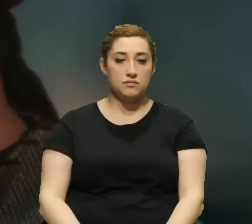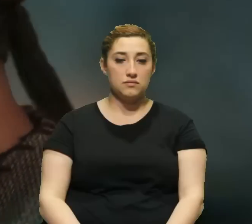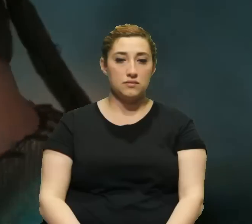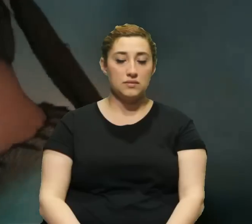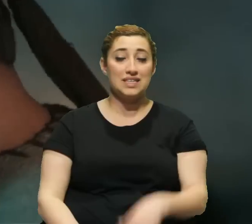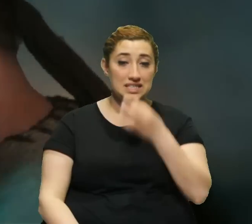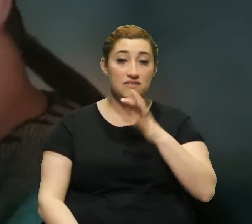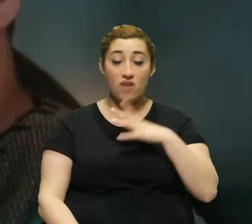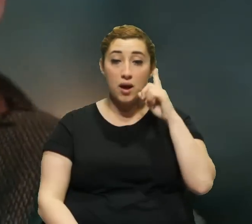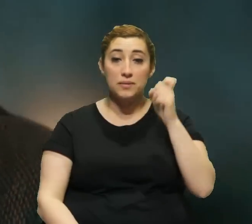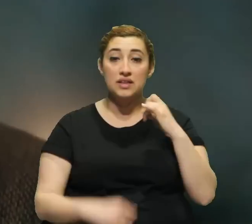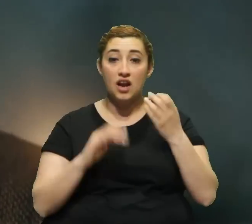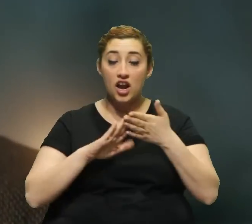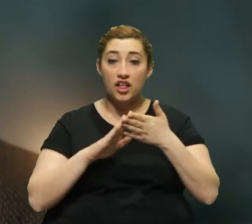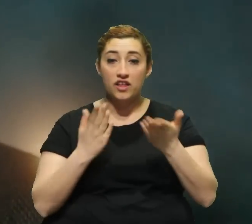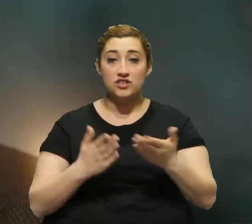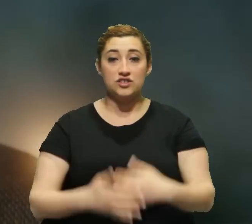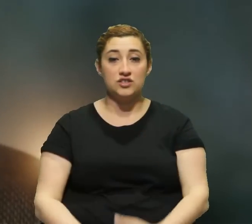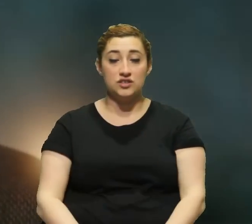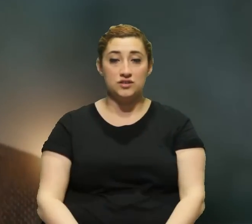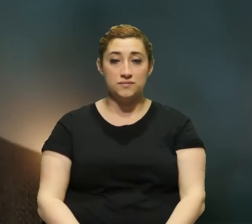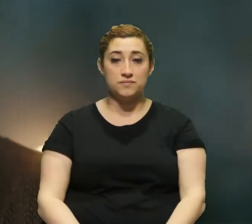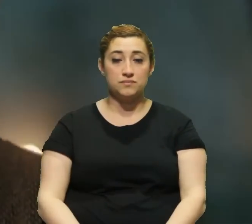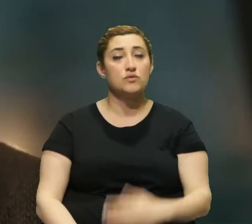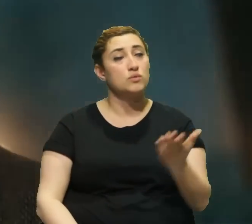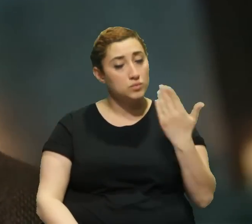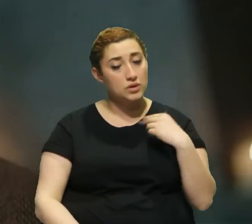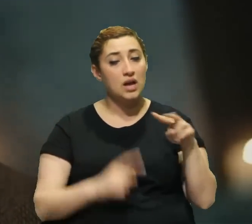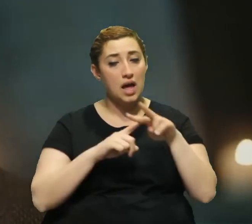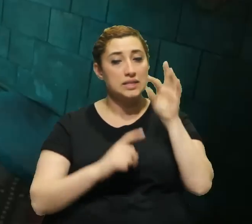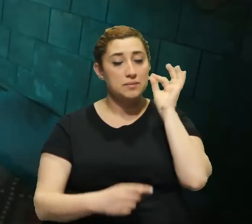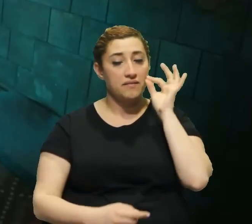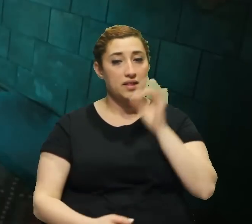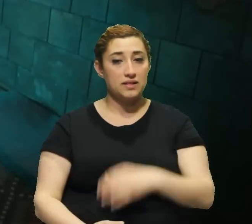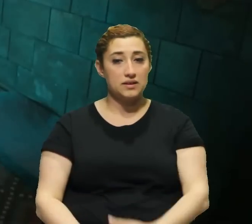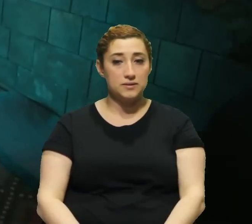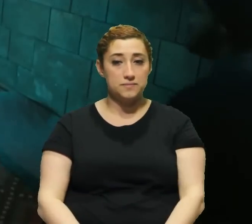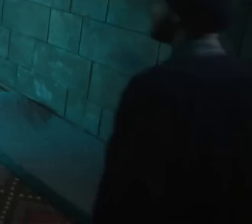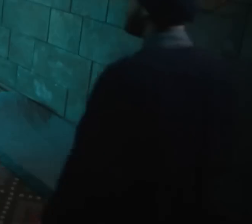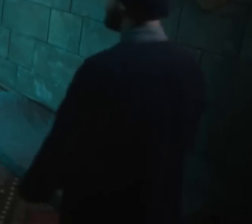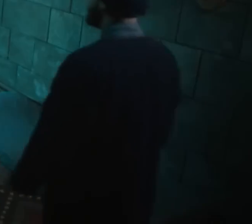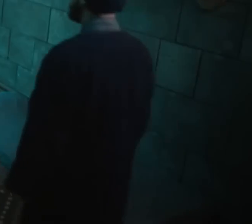(Kasım) Destur var mıdır pirdaş? Buyurasın Kasım Efendi.